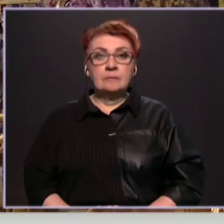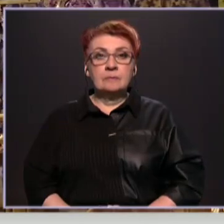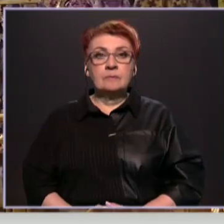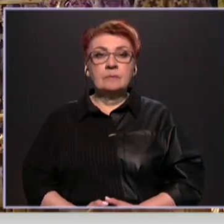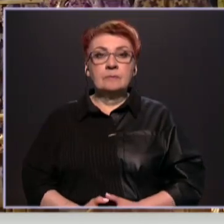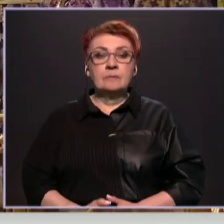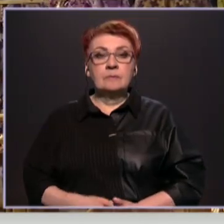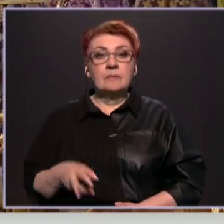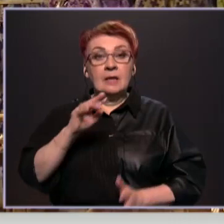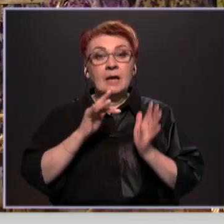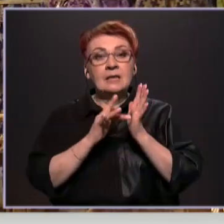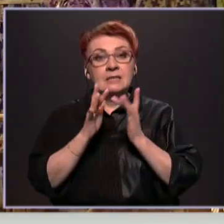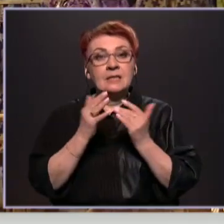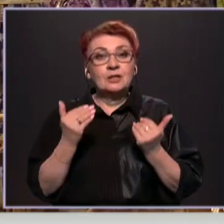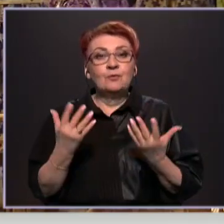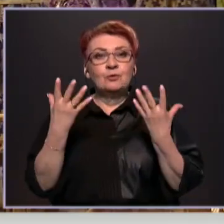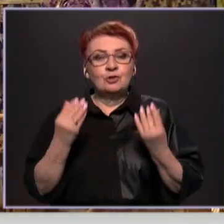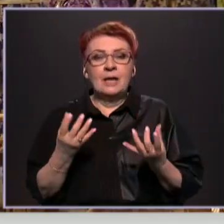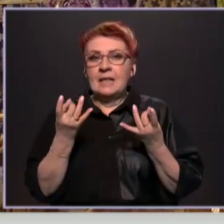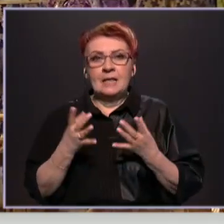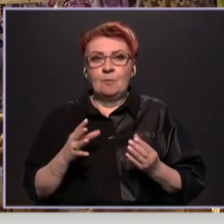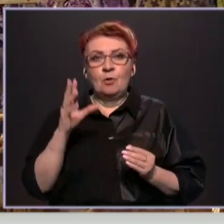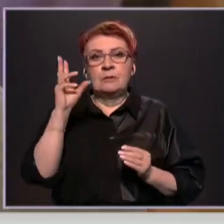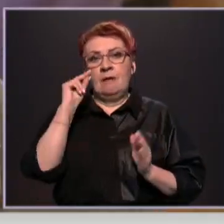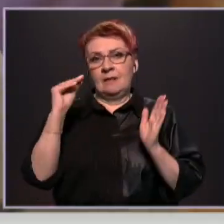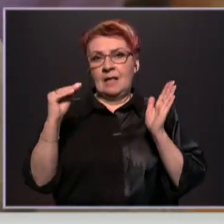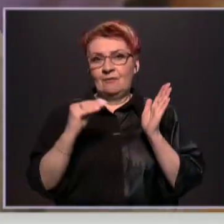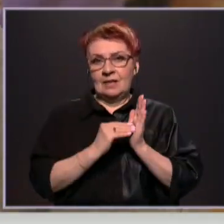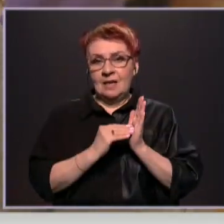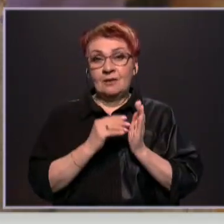для христиан сегодняшний день Конечно не просто дата в церковном календаре ведь таин стоит в